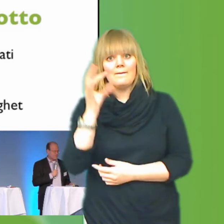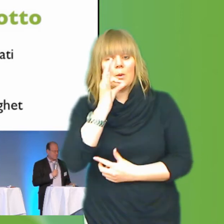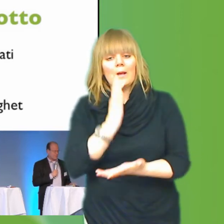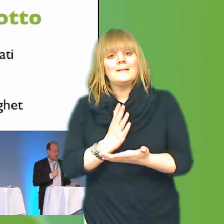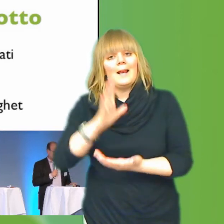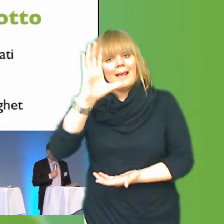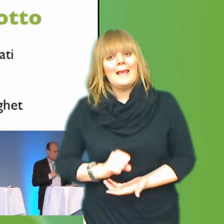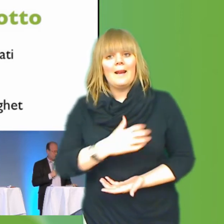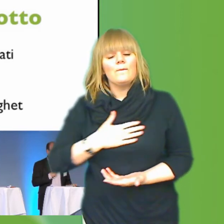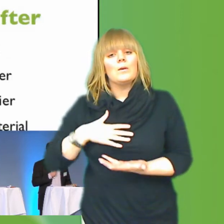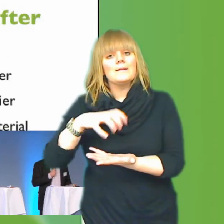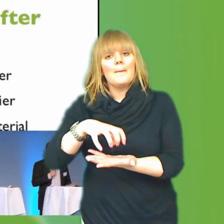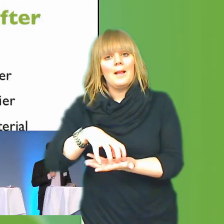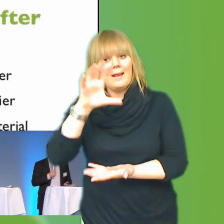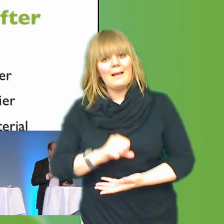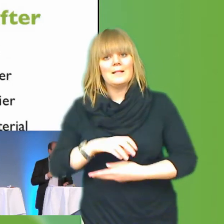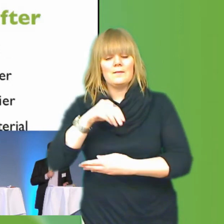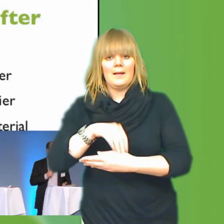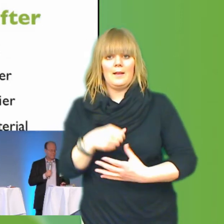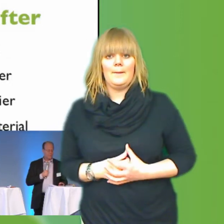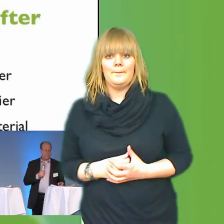Informationen finns sammanställd på webben.